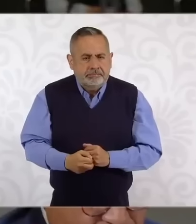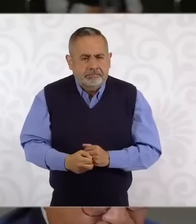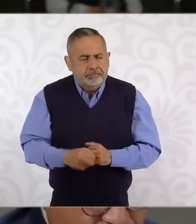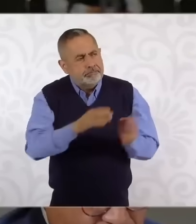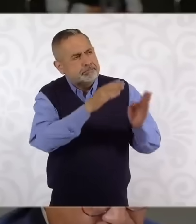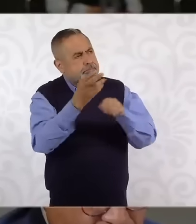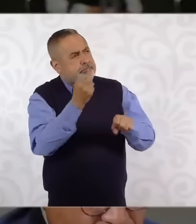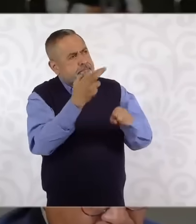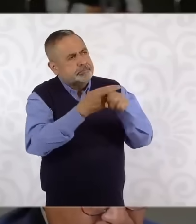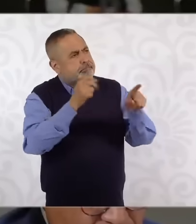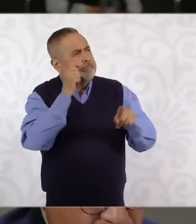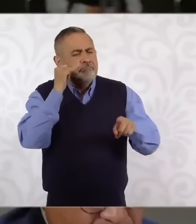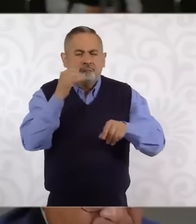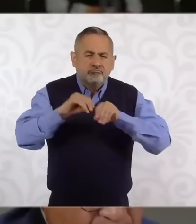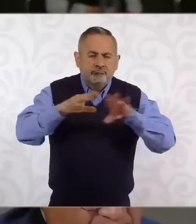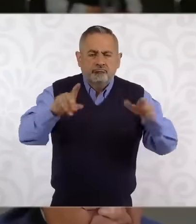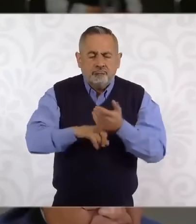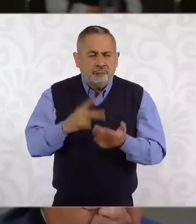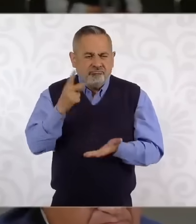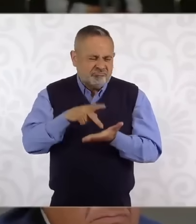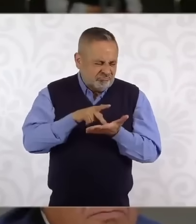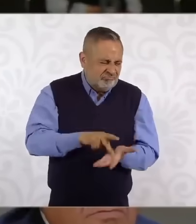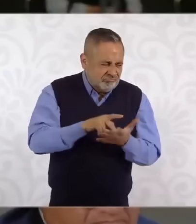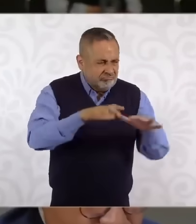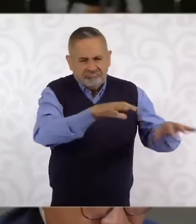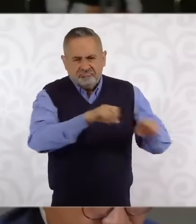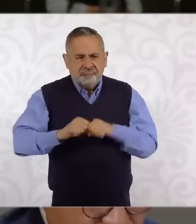secretario, ayer informó sobre el decomisto de 2 toneladas de eh de cocaína en las costas de